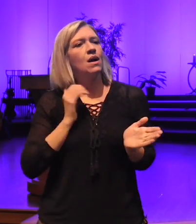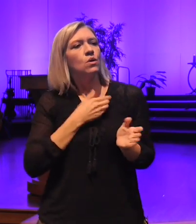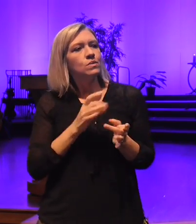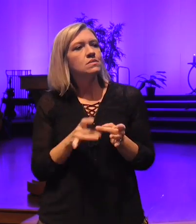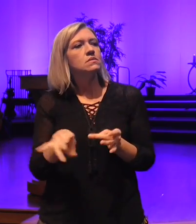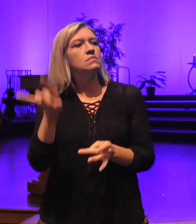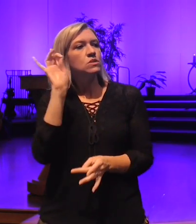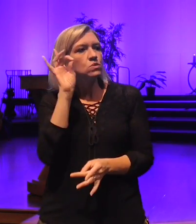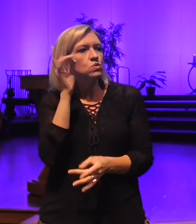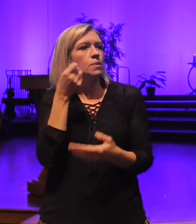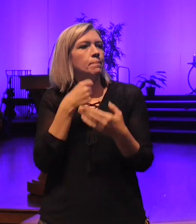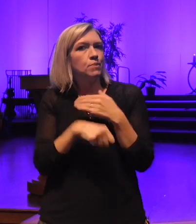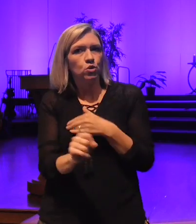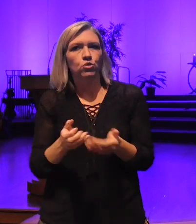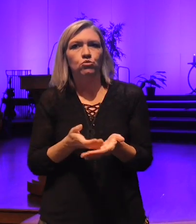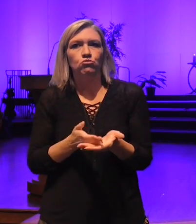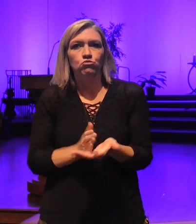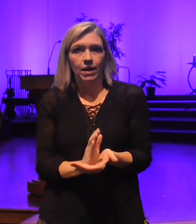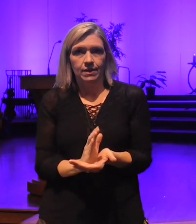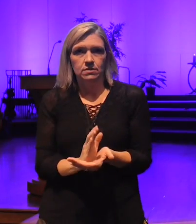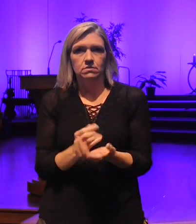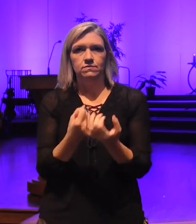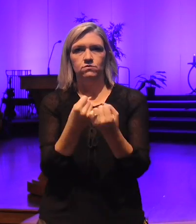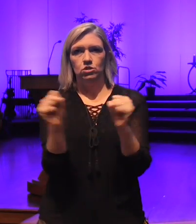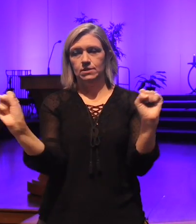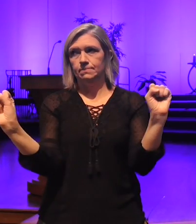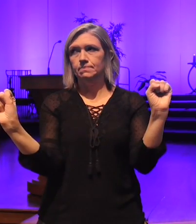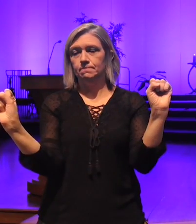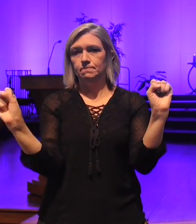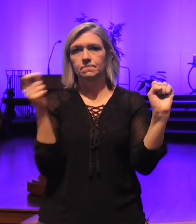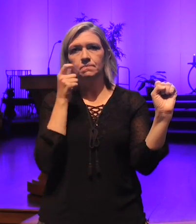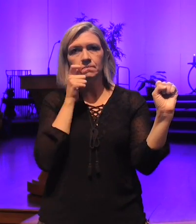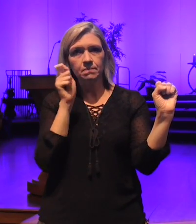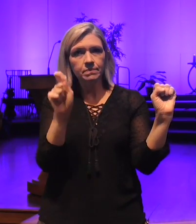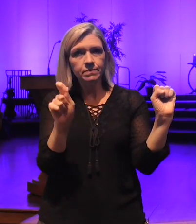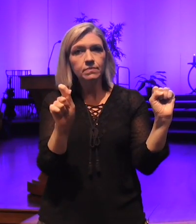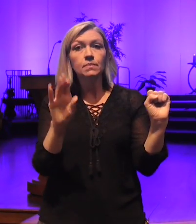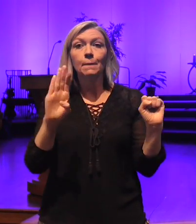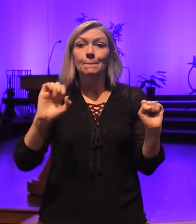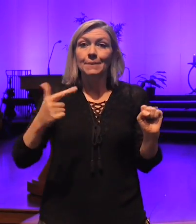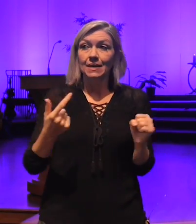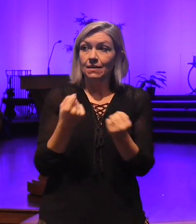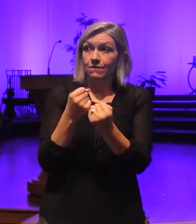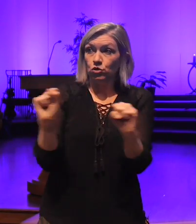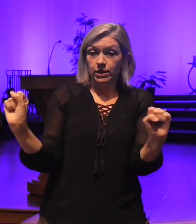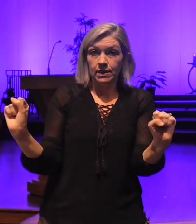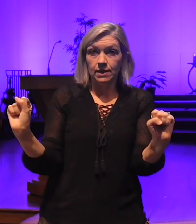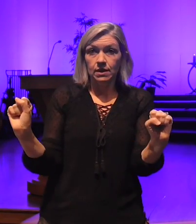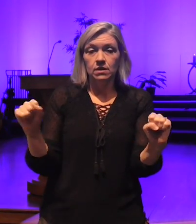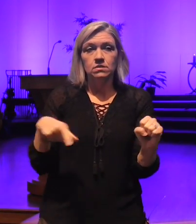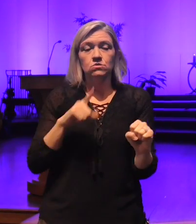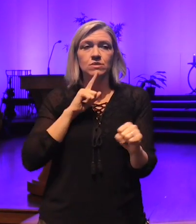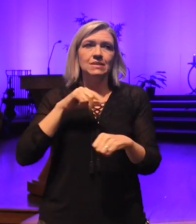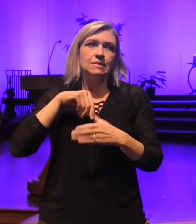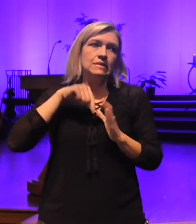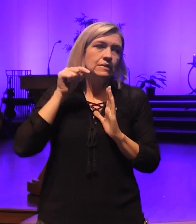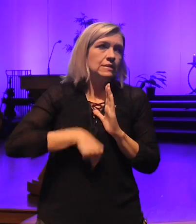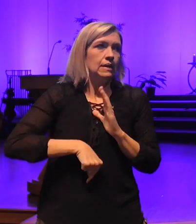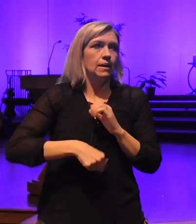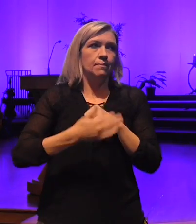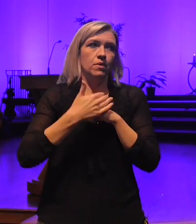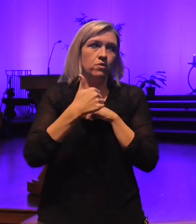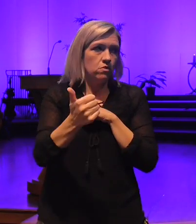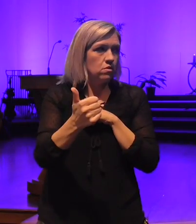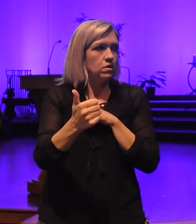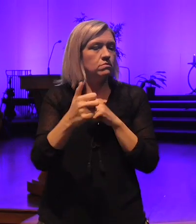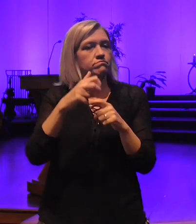Derecho de Nacimiento espiritual es la libertad y que ser libre es el llamado Profundo y el mayor potencial de